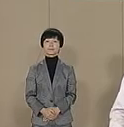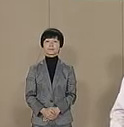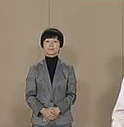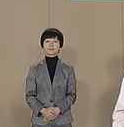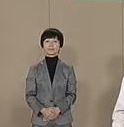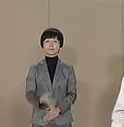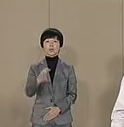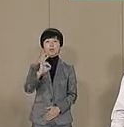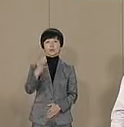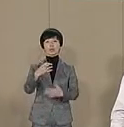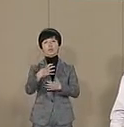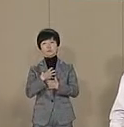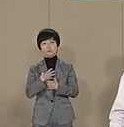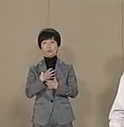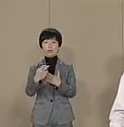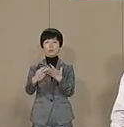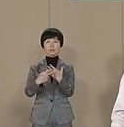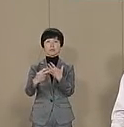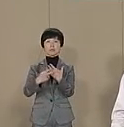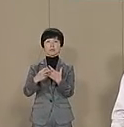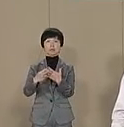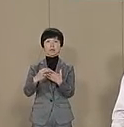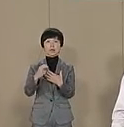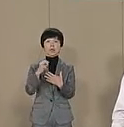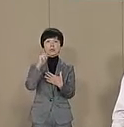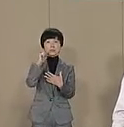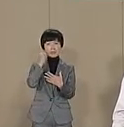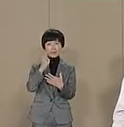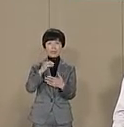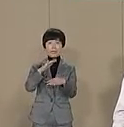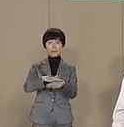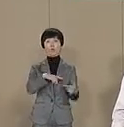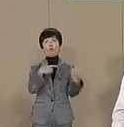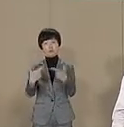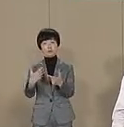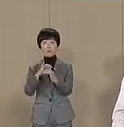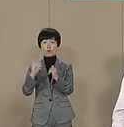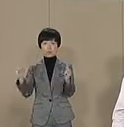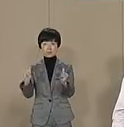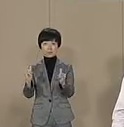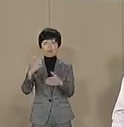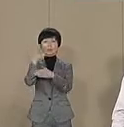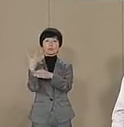(谷川) お金が心配で病院に かかるのが遅れ 手遅れになる方や 救急病院が見つからず